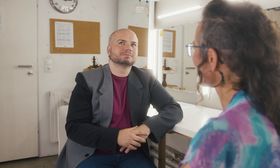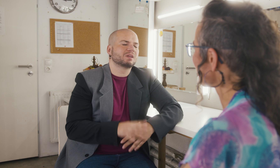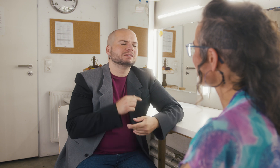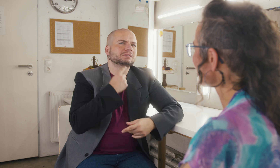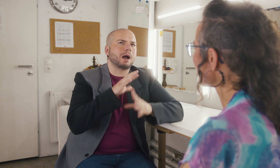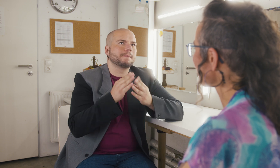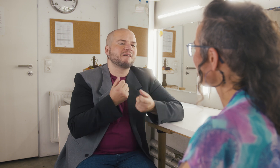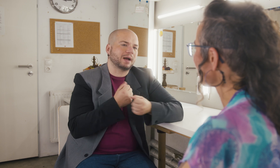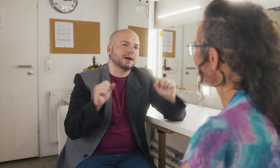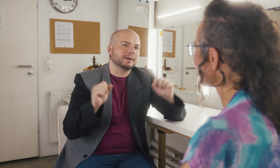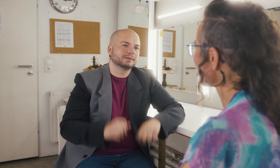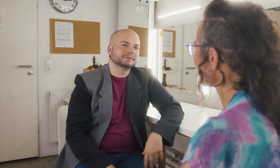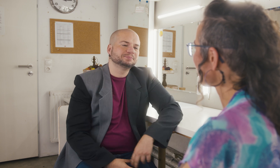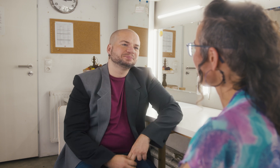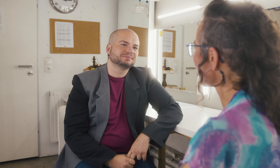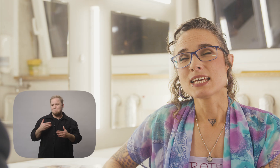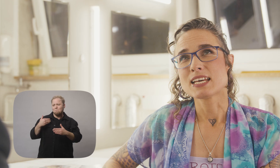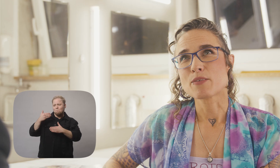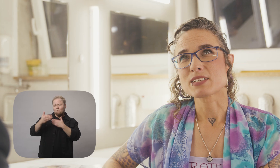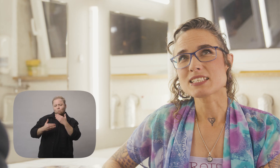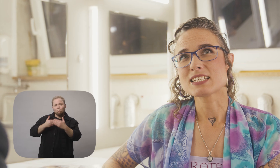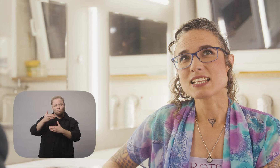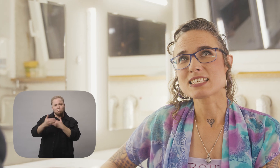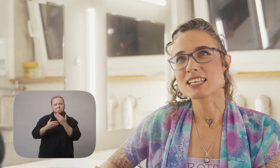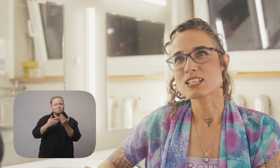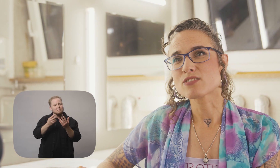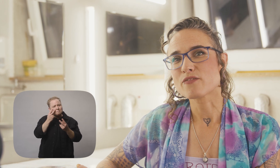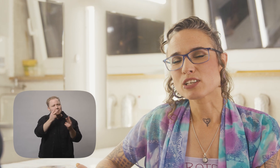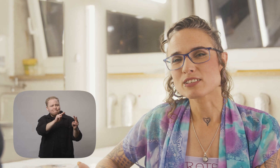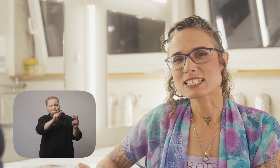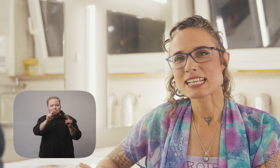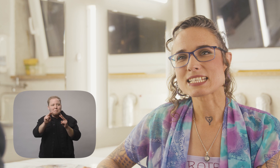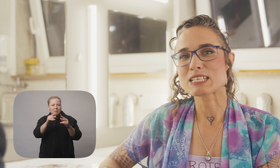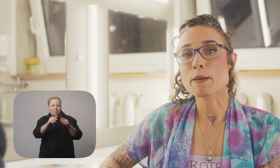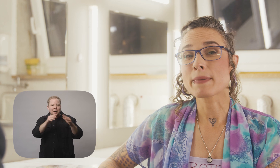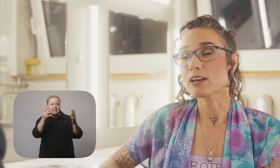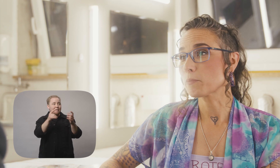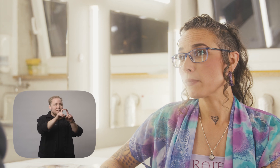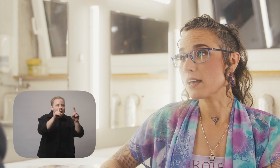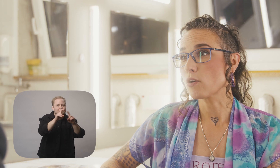Also allgemein würde ich sagen, ja, Freiheit. Es hat sich in den letzten Jahren so eine Entwicklung gezeigt, dass immer mehr und mehr